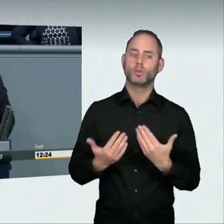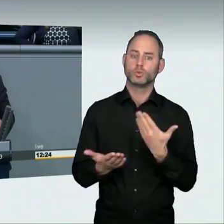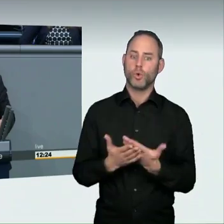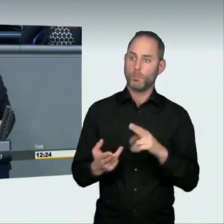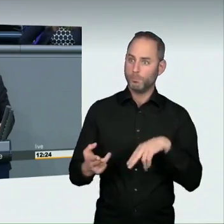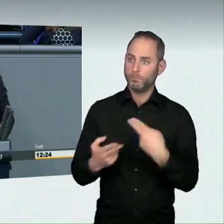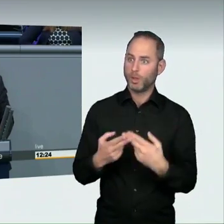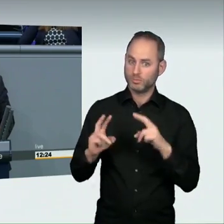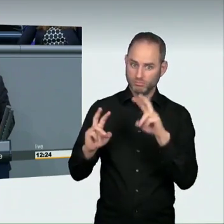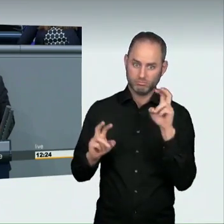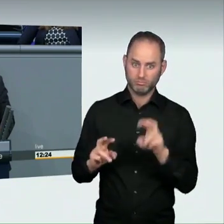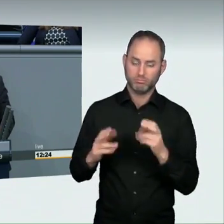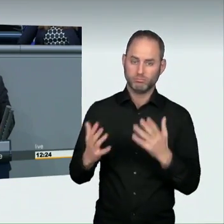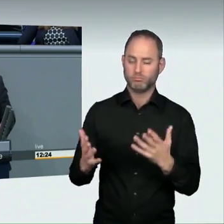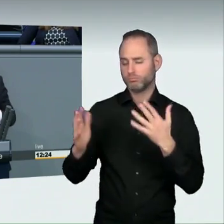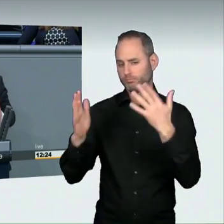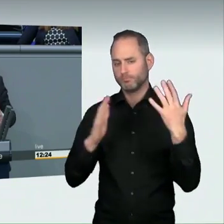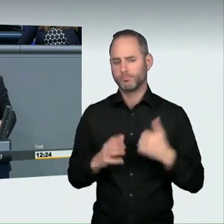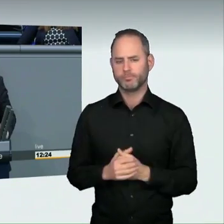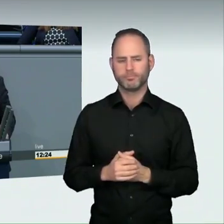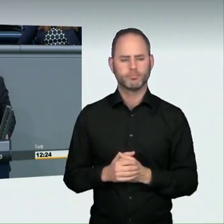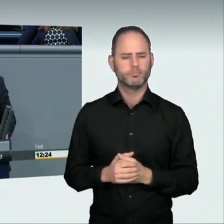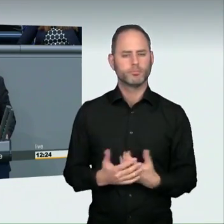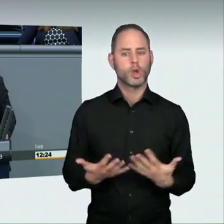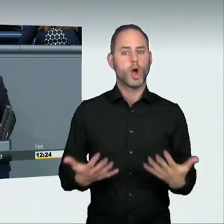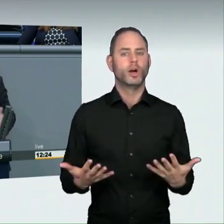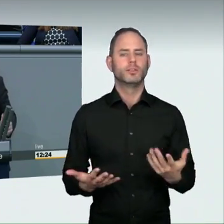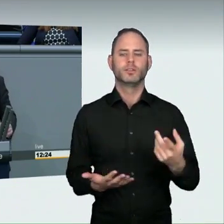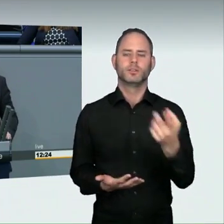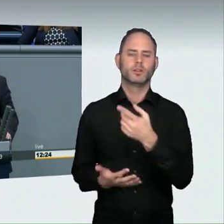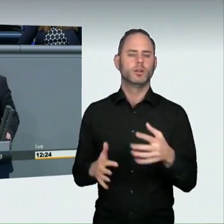über die auch namentlich abgestimmt wird, die Chance, Farbe zu bekennen,